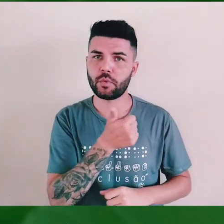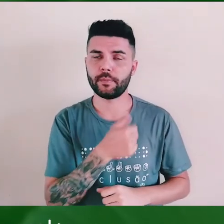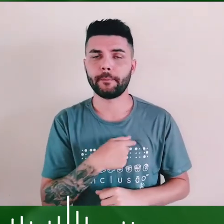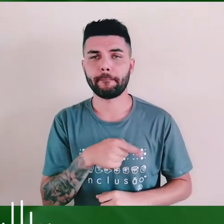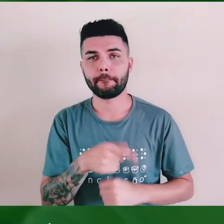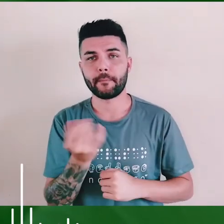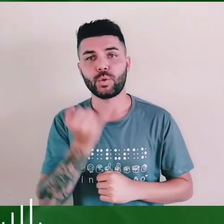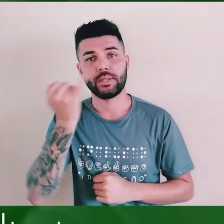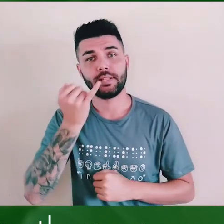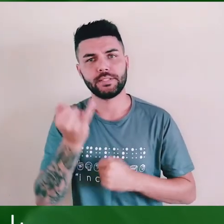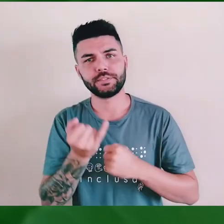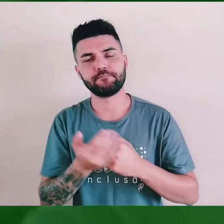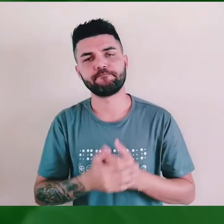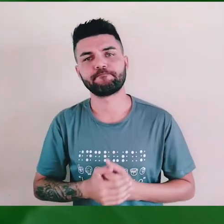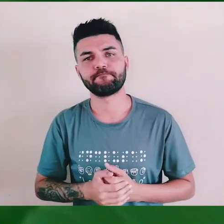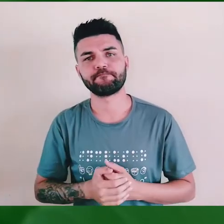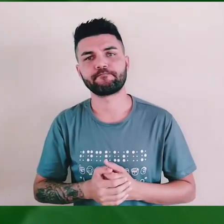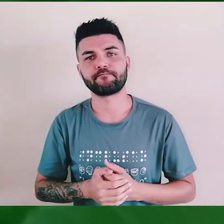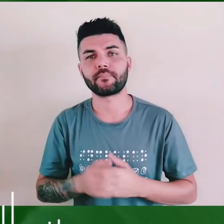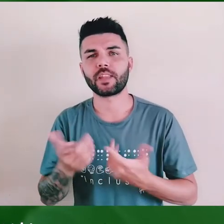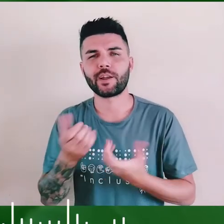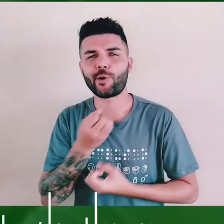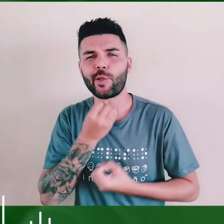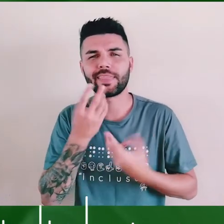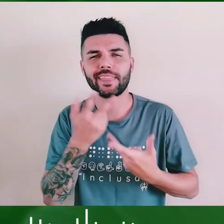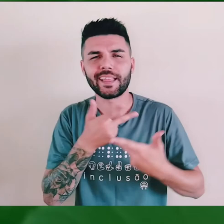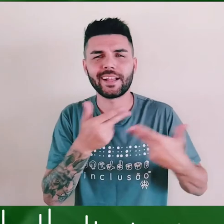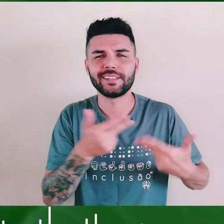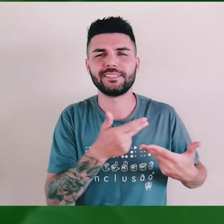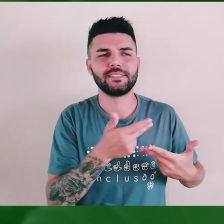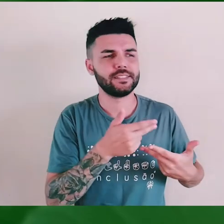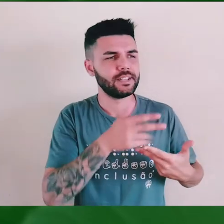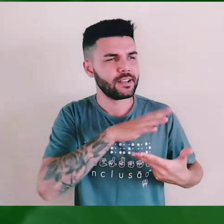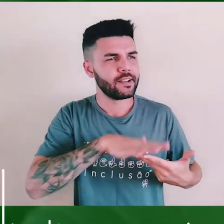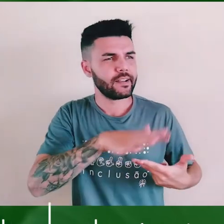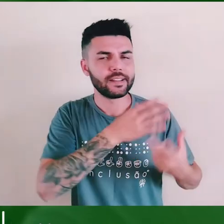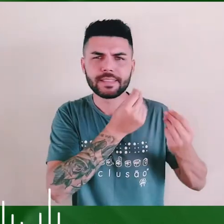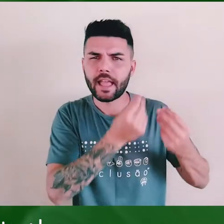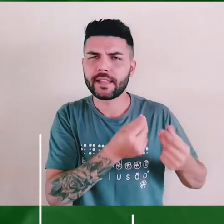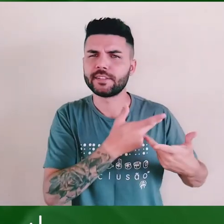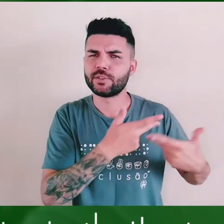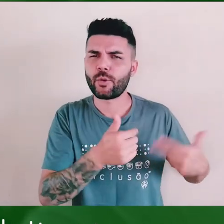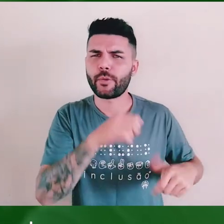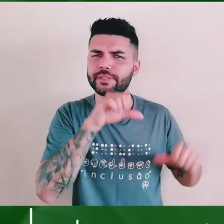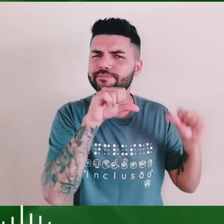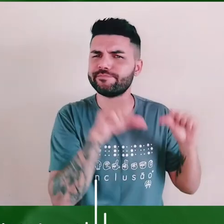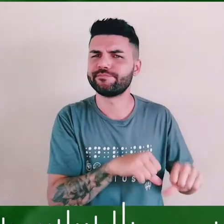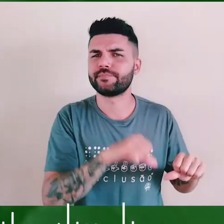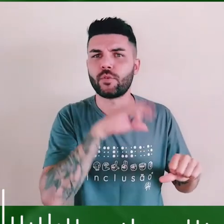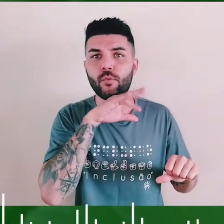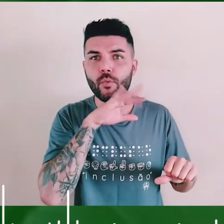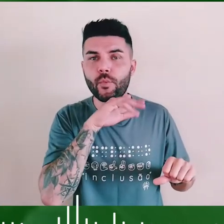com tanta coisa ruim. Gabriel: Com tanto caos uma notícia boa faz bem. Pedro: Pessoal aqui